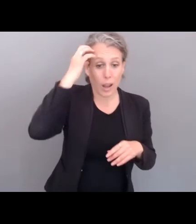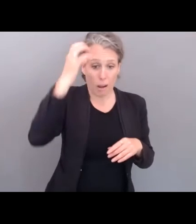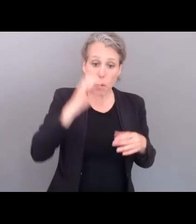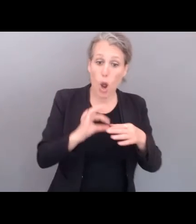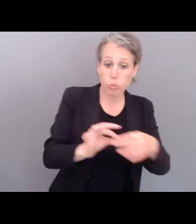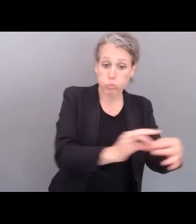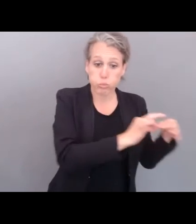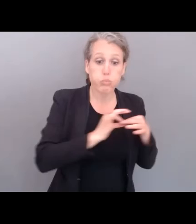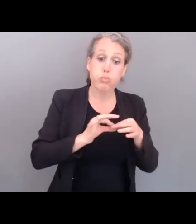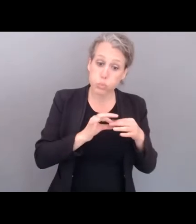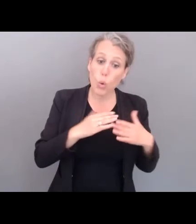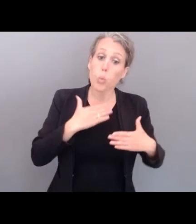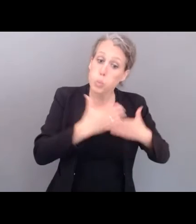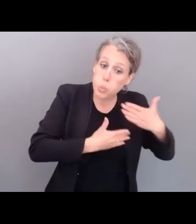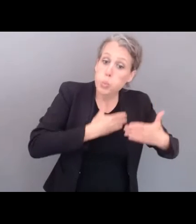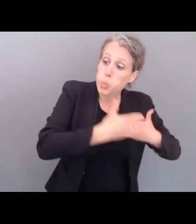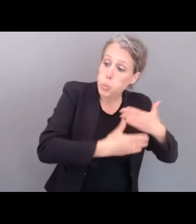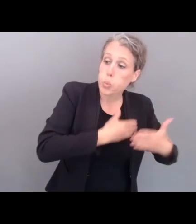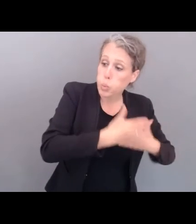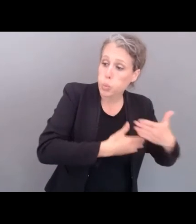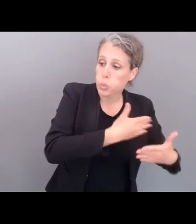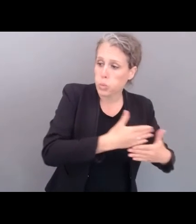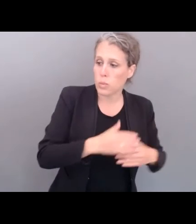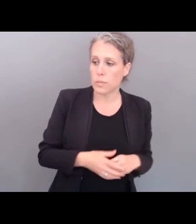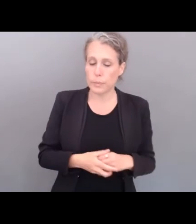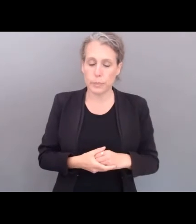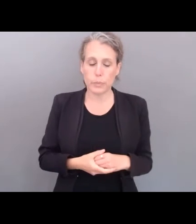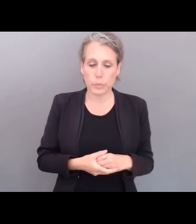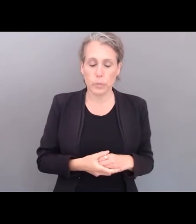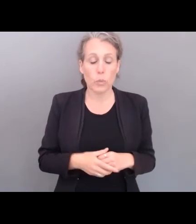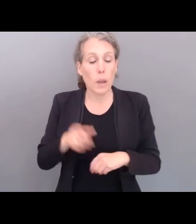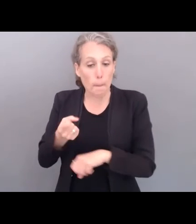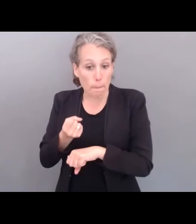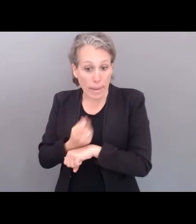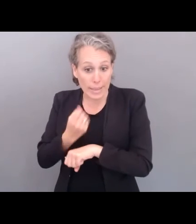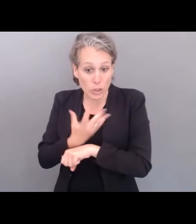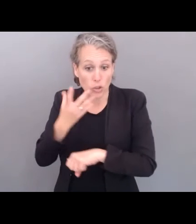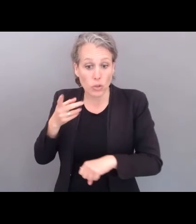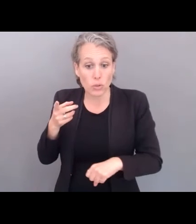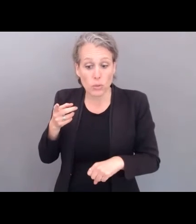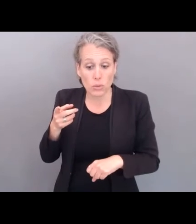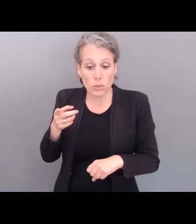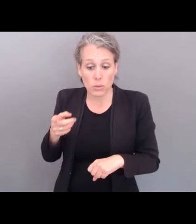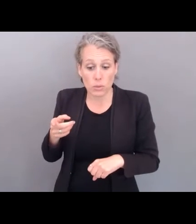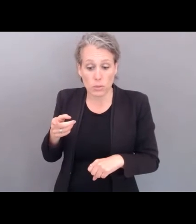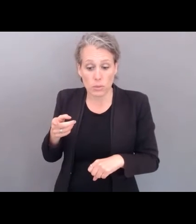Antes de que progresara